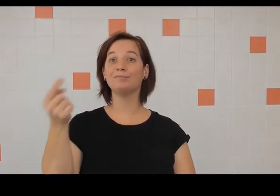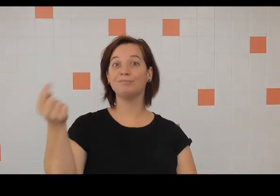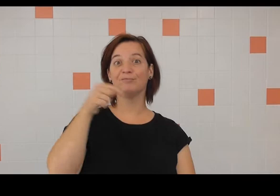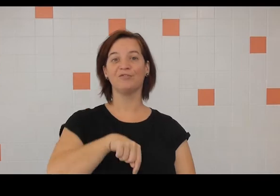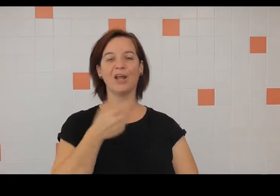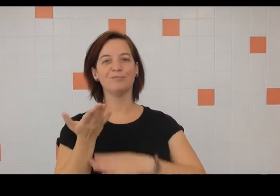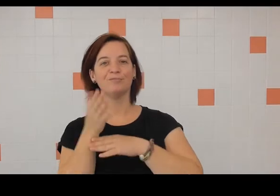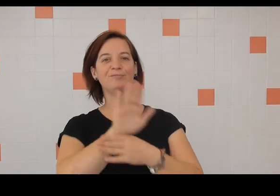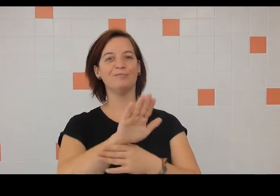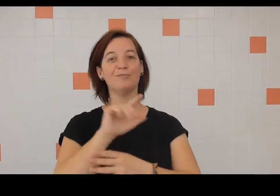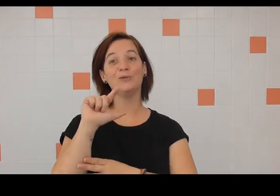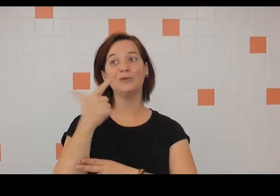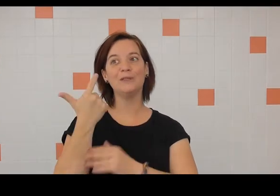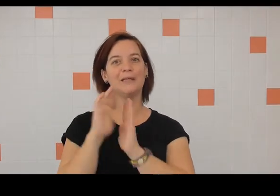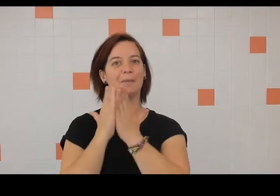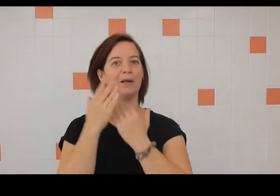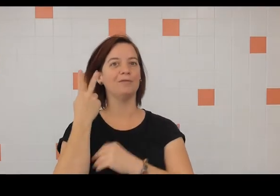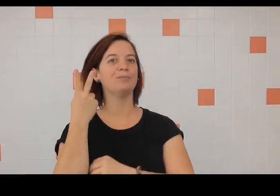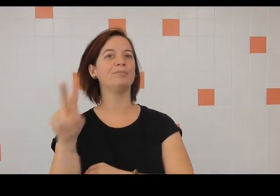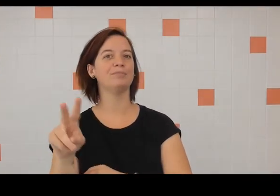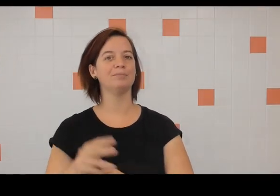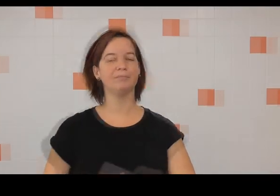Elle vient nous présenter son 2ème livre...